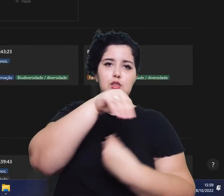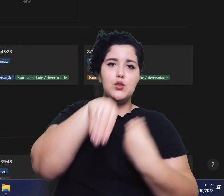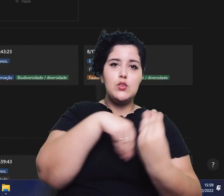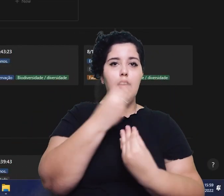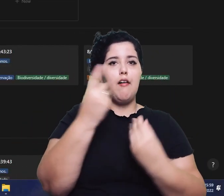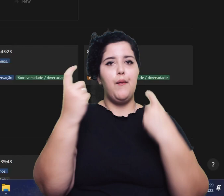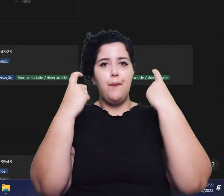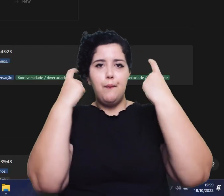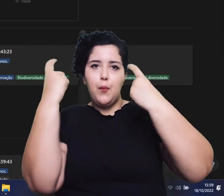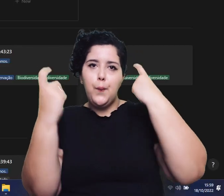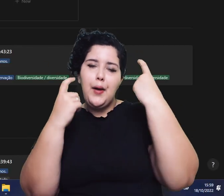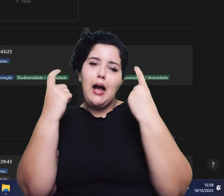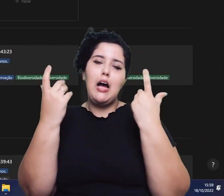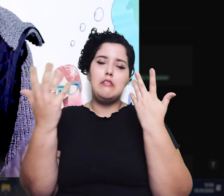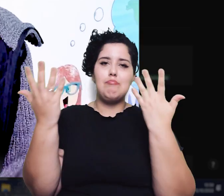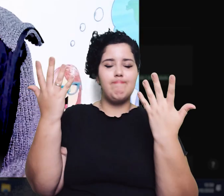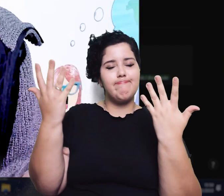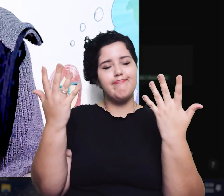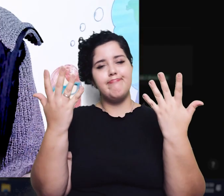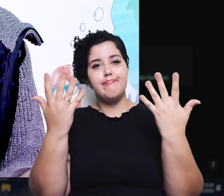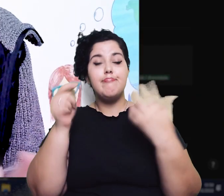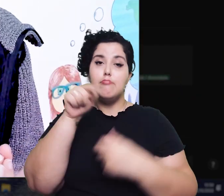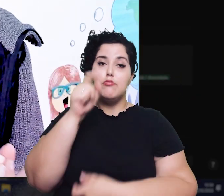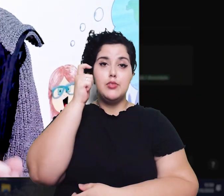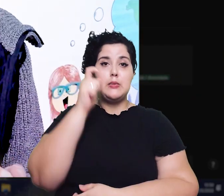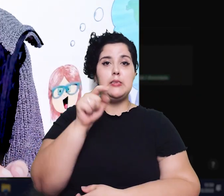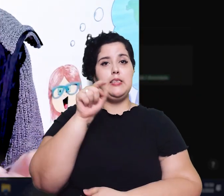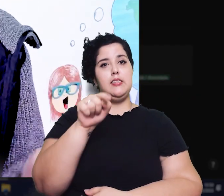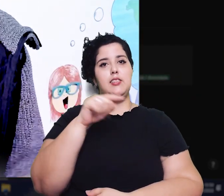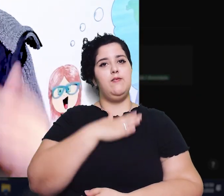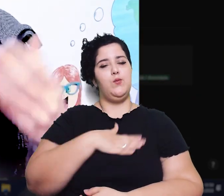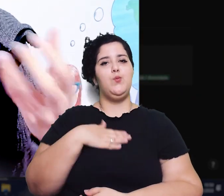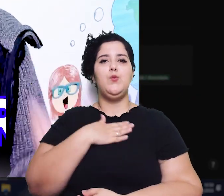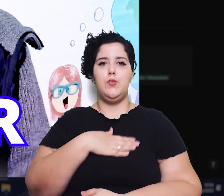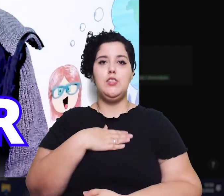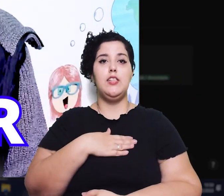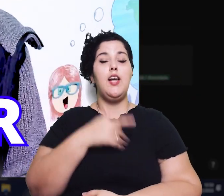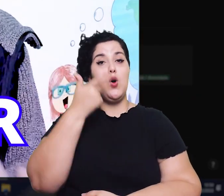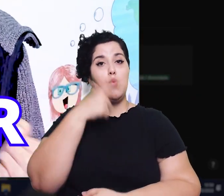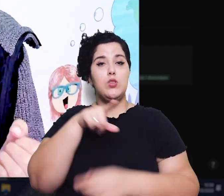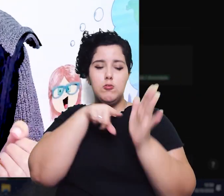ruim, mais de preocupação, enfim, isso foi um dados também bem interessante pra eu poder explorar de uma forma mais